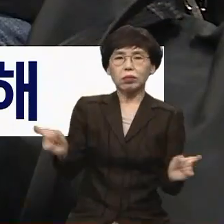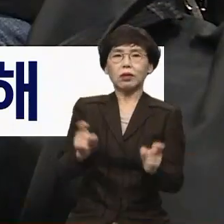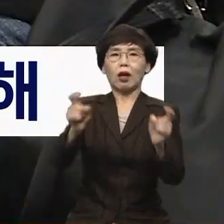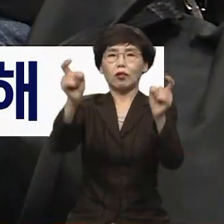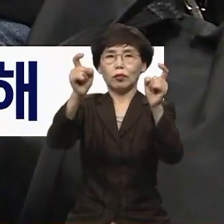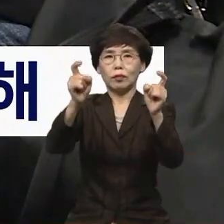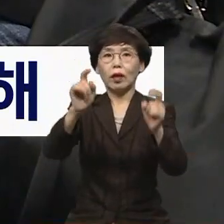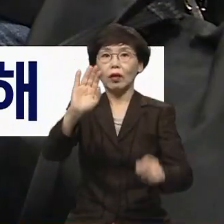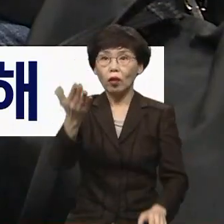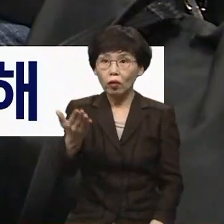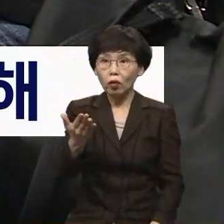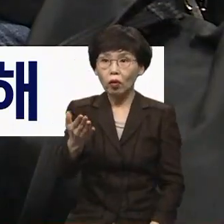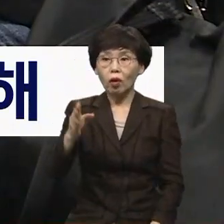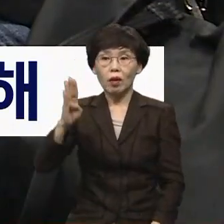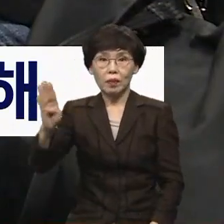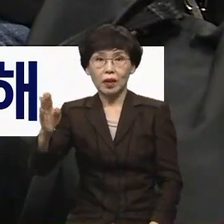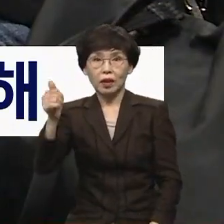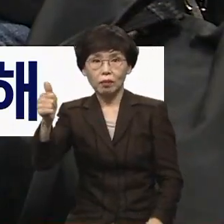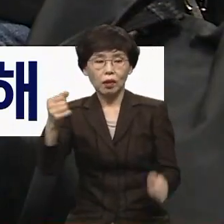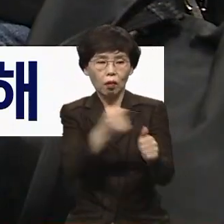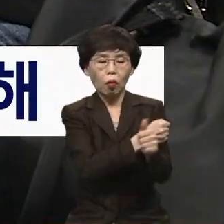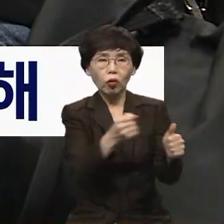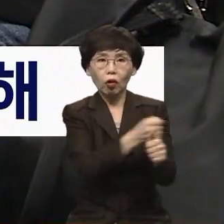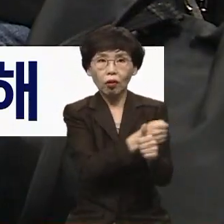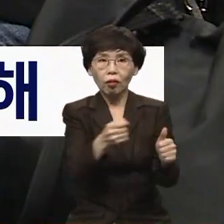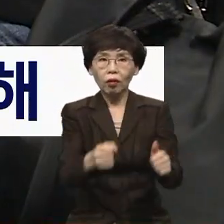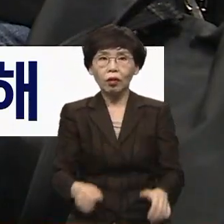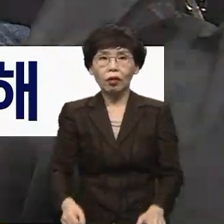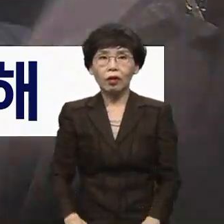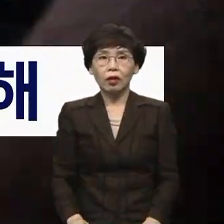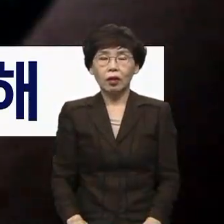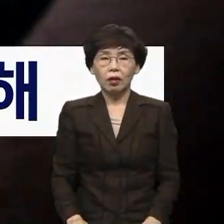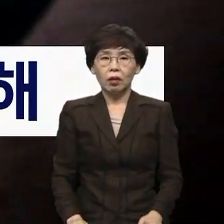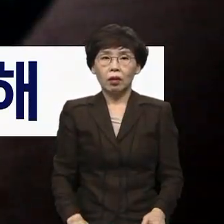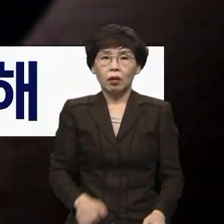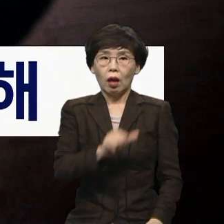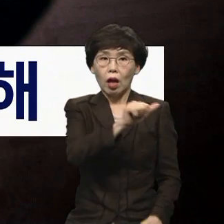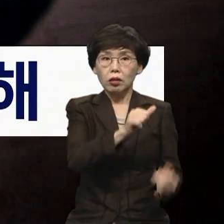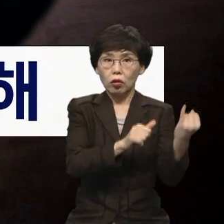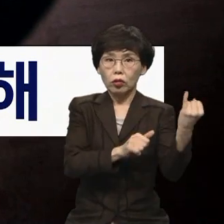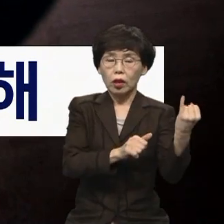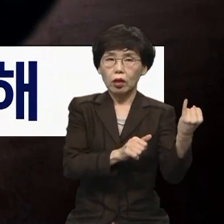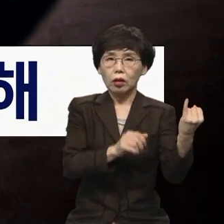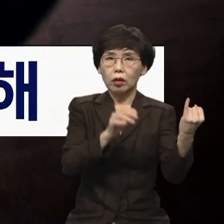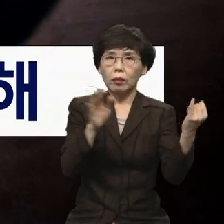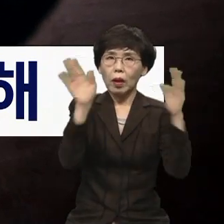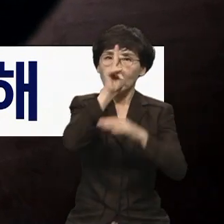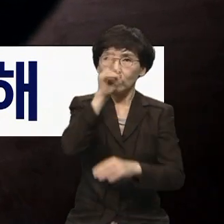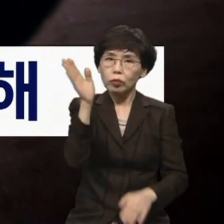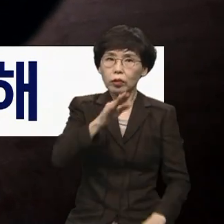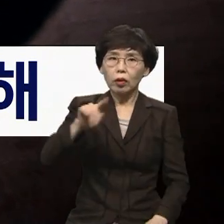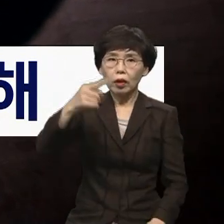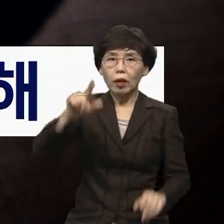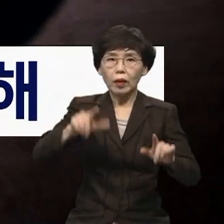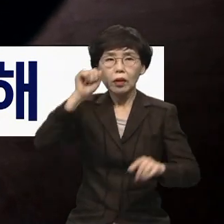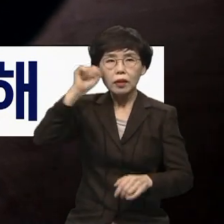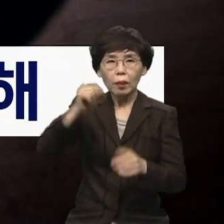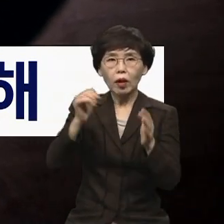생겼고 B 씨는 폭력을 휘둘렀습니다. A 씨는 자정부터 다음 날 새벽까지 약 4시간에 걸쳐 폭행이 반복됐다고